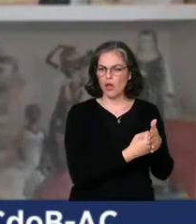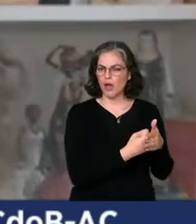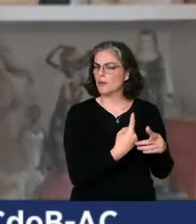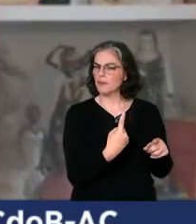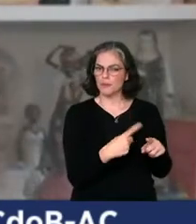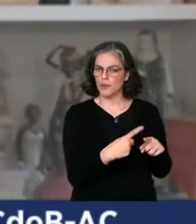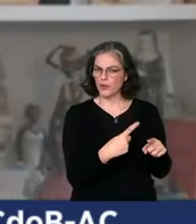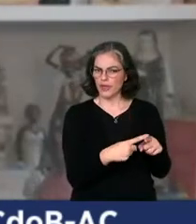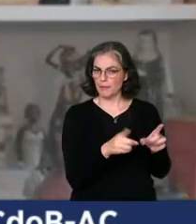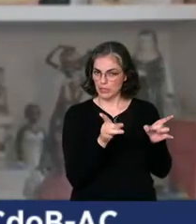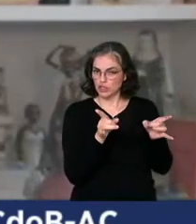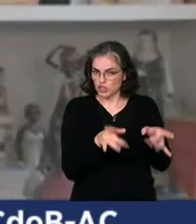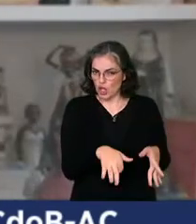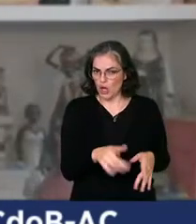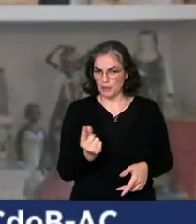DORES DE CULTURA TÊM SEU